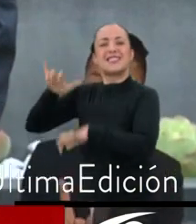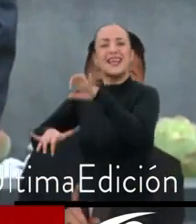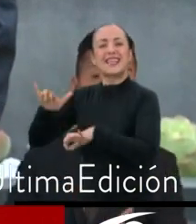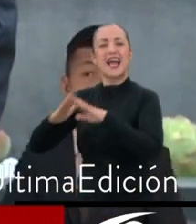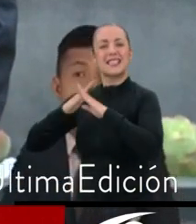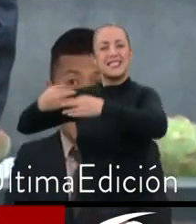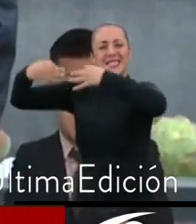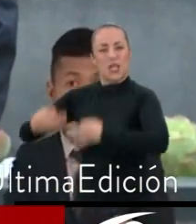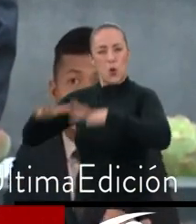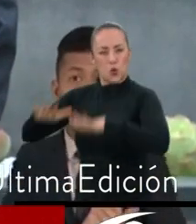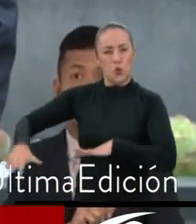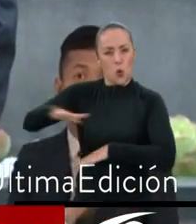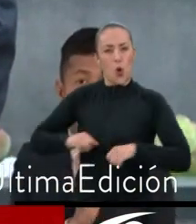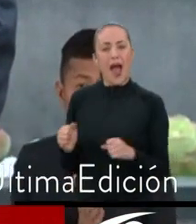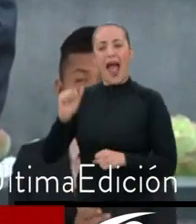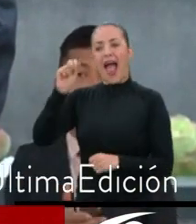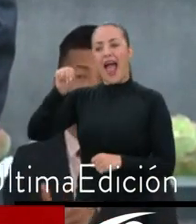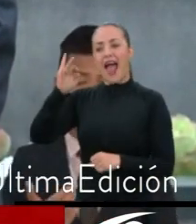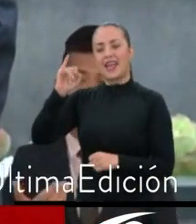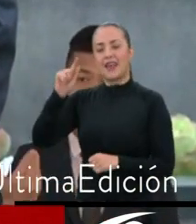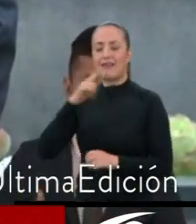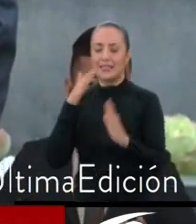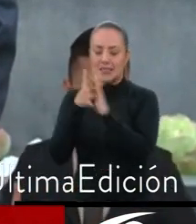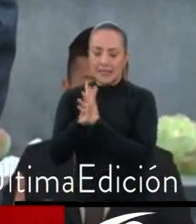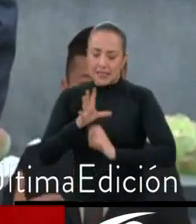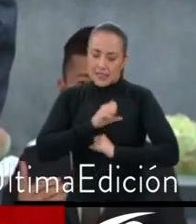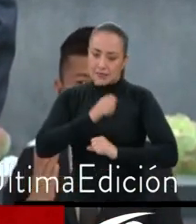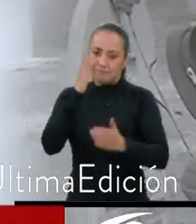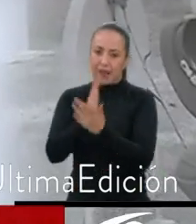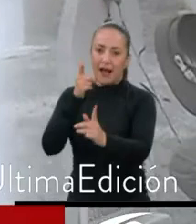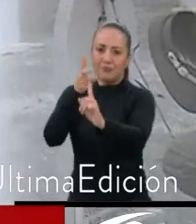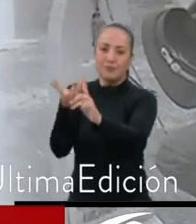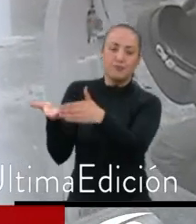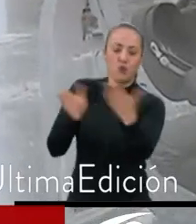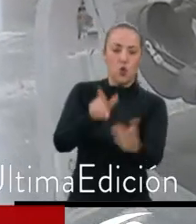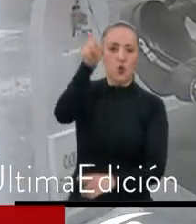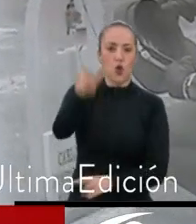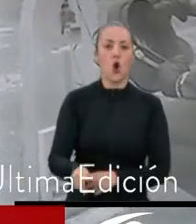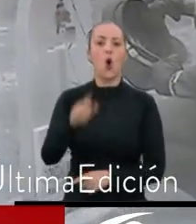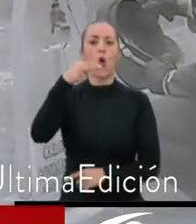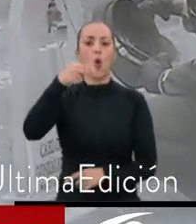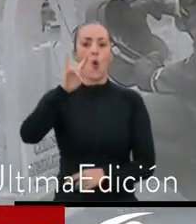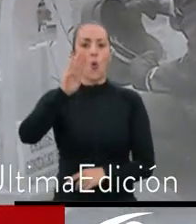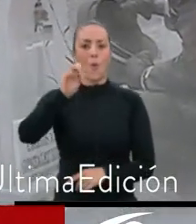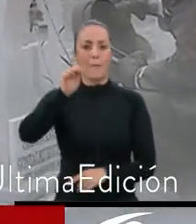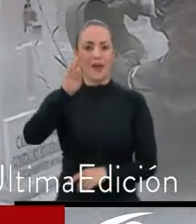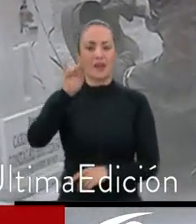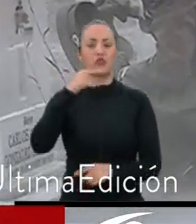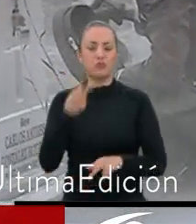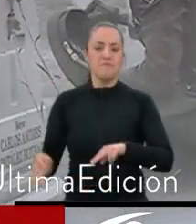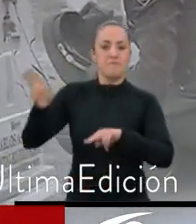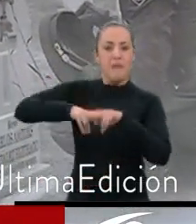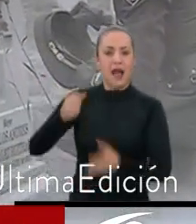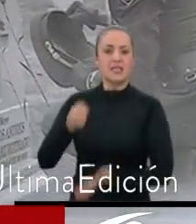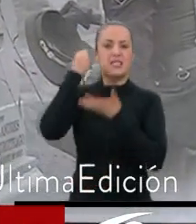es trasladado a la patrulla para llevarlo a su proceso de judicialización. al término de un Consejo de Seguridad, el secretario de seguridad de